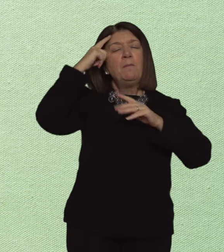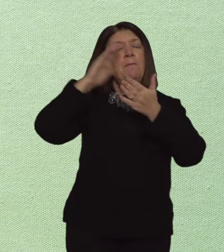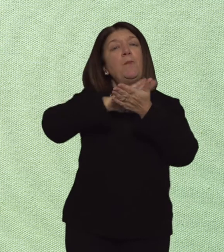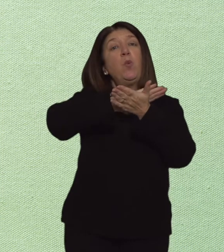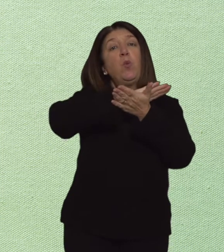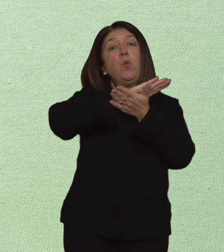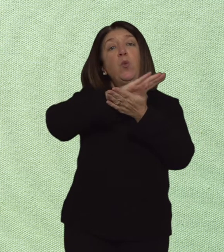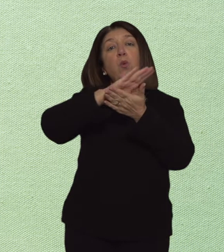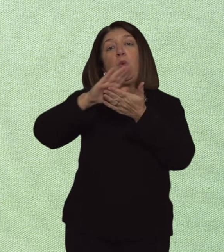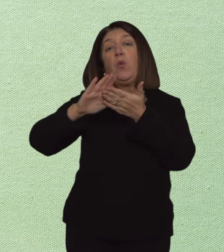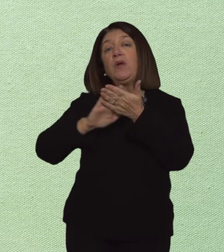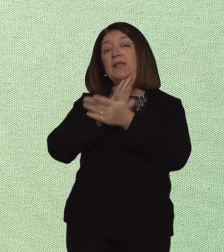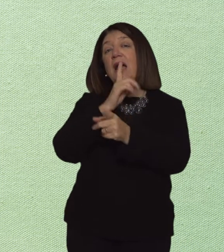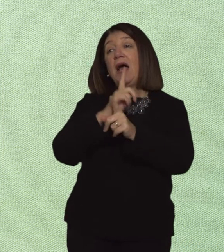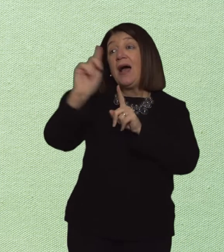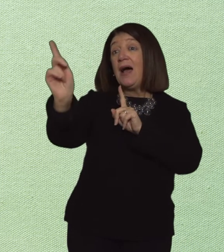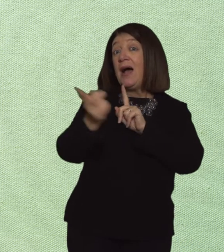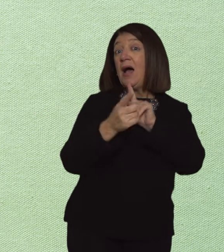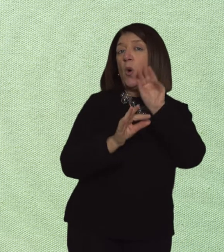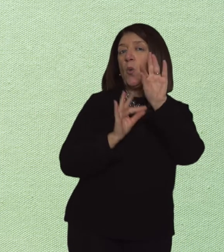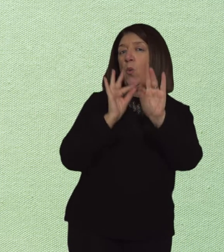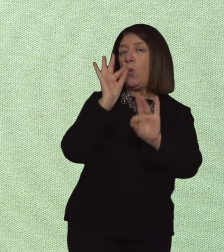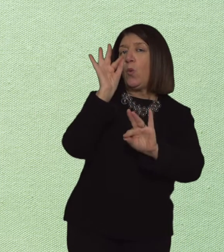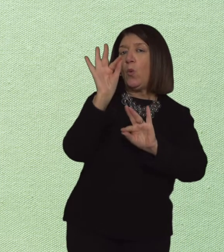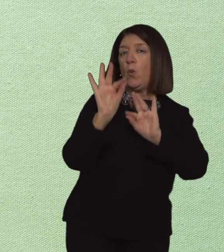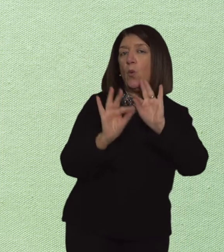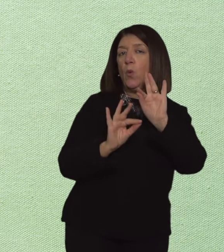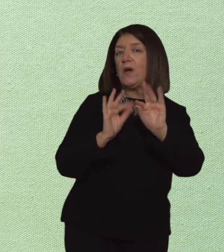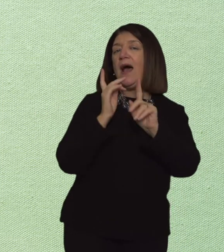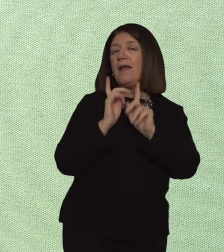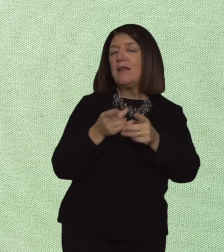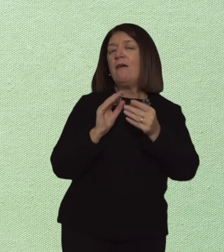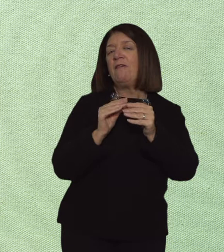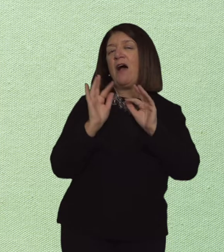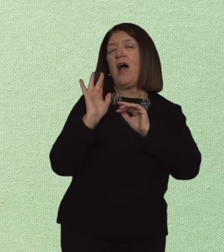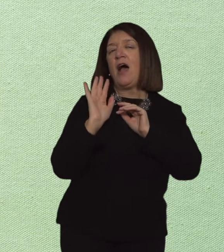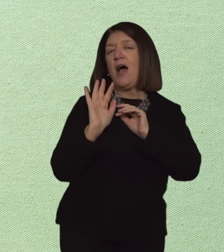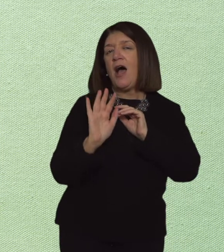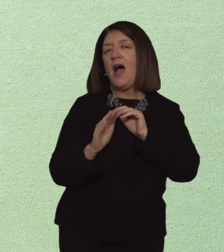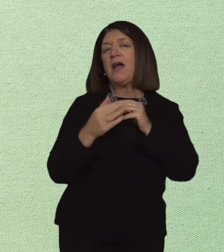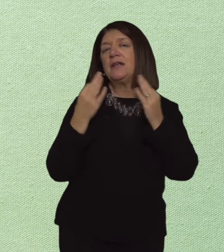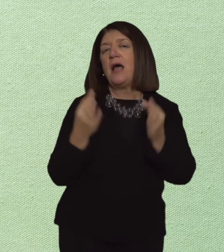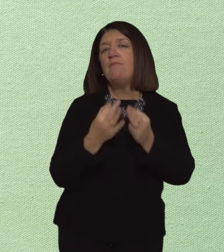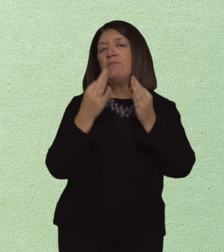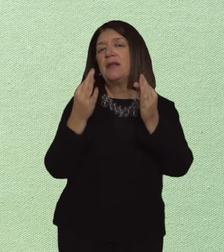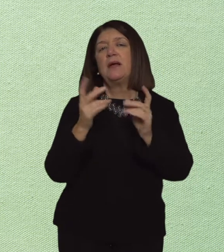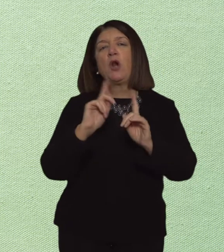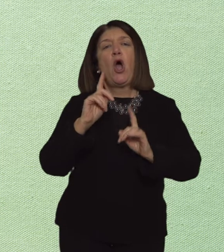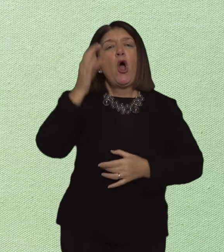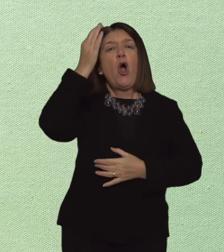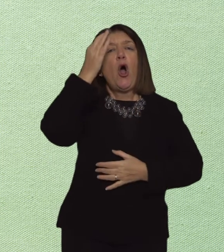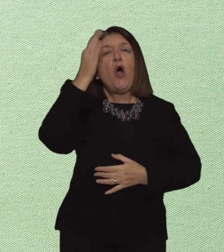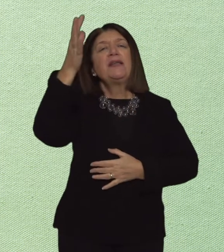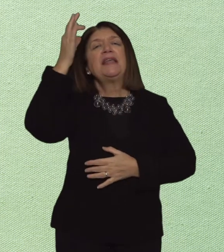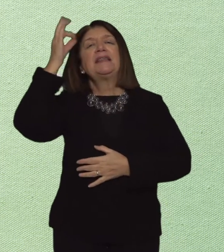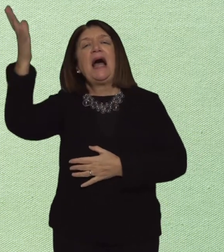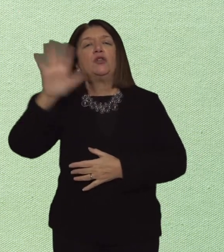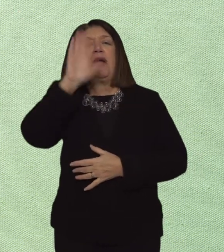Non basta andare dall'igienista dentale una volta ogni sei mesi,